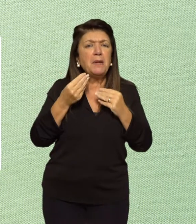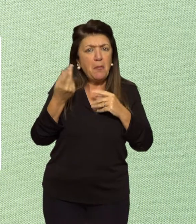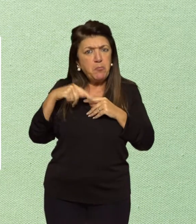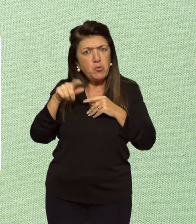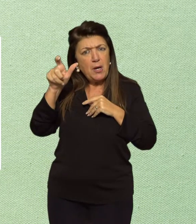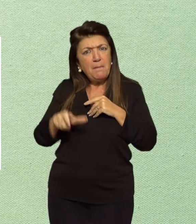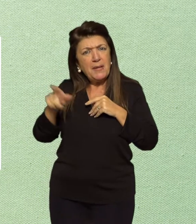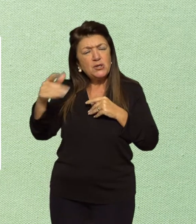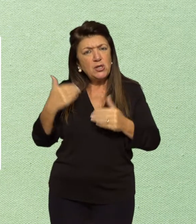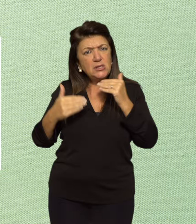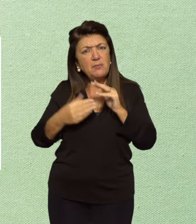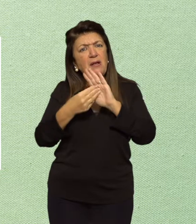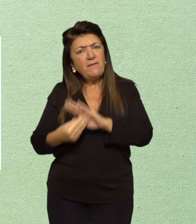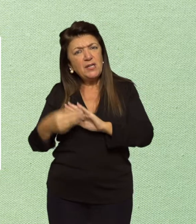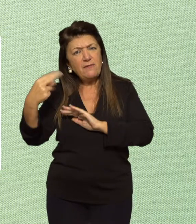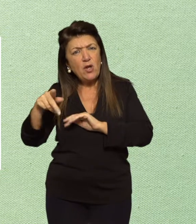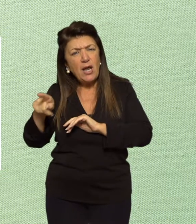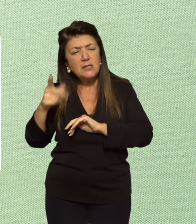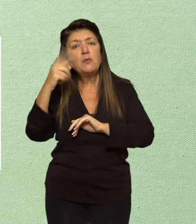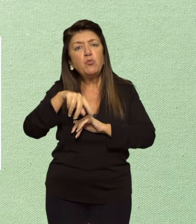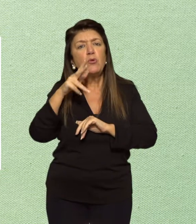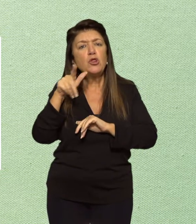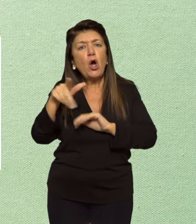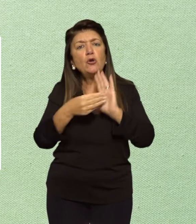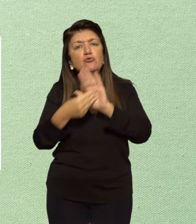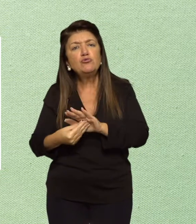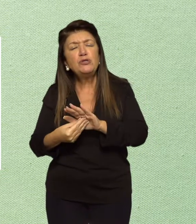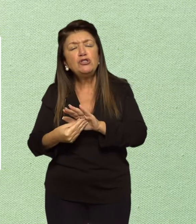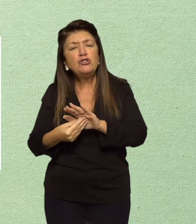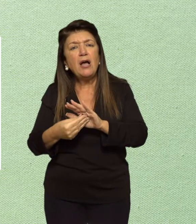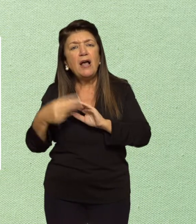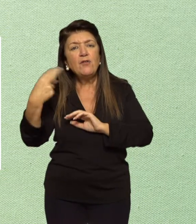vittime di violenza? anche le donne subiscono violenza? Ebbene sì, quello che noi raccontiamo,